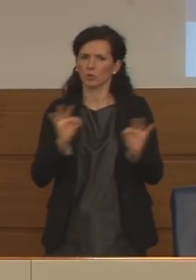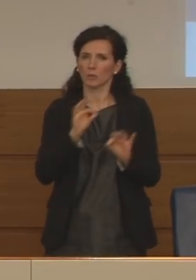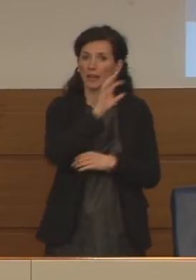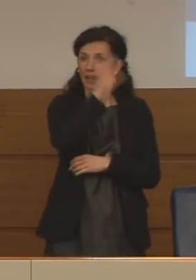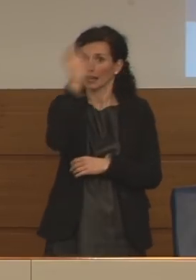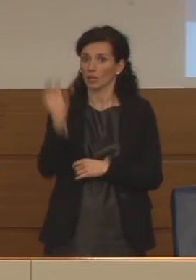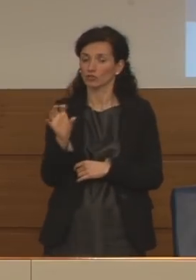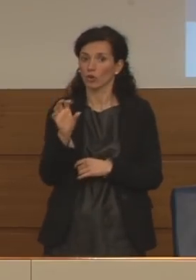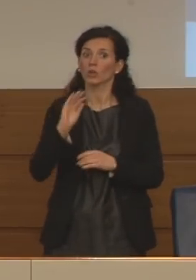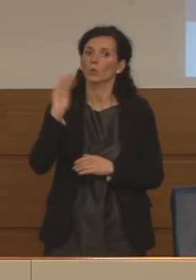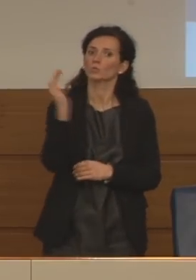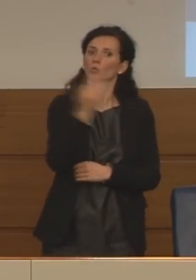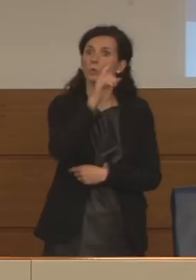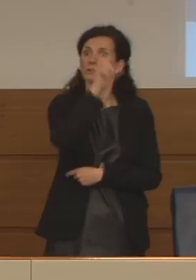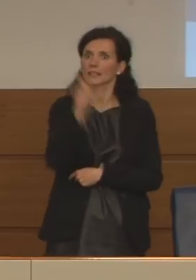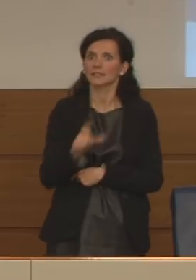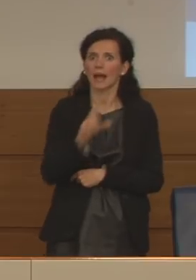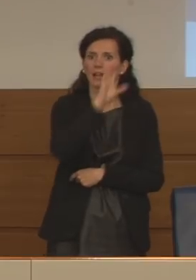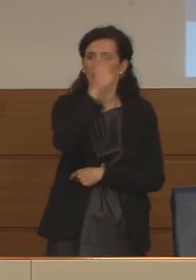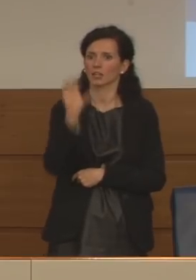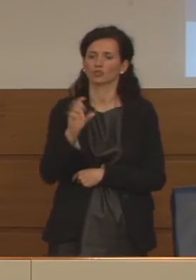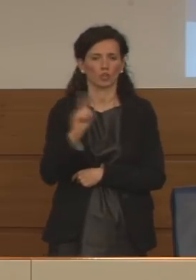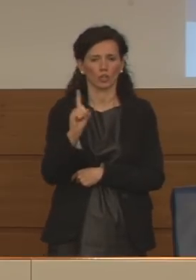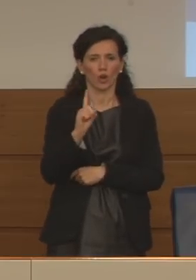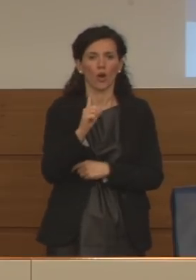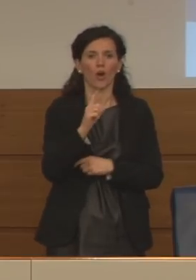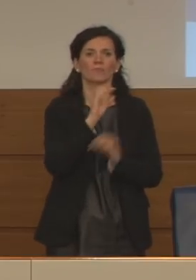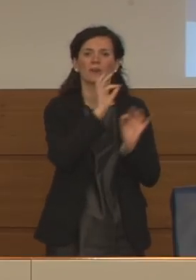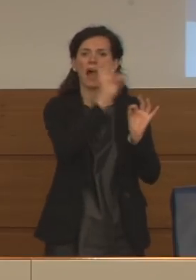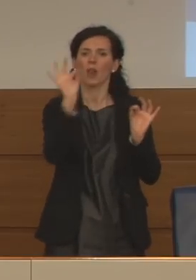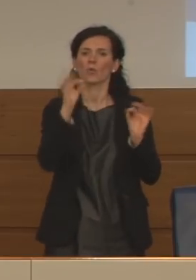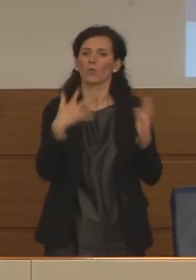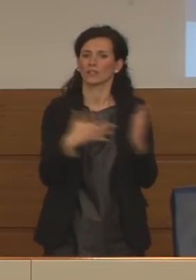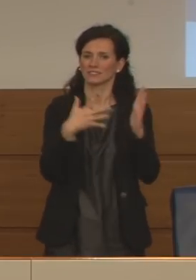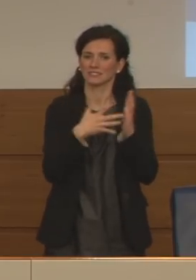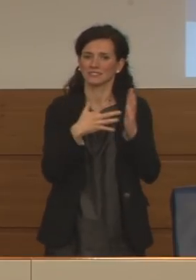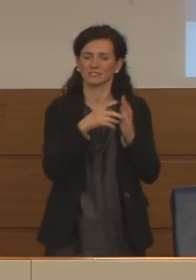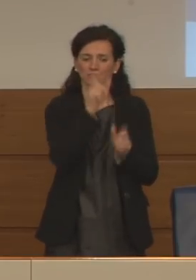perché alcune Regioni sono in difficoltà, proprio con il personale medico. E allora